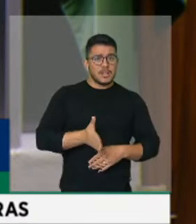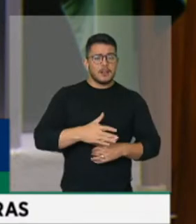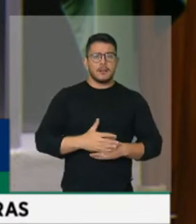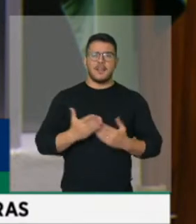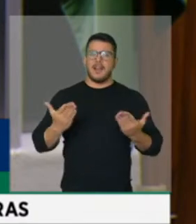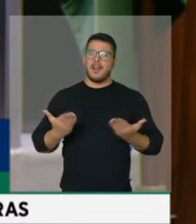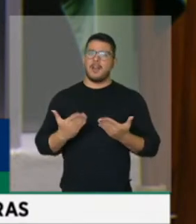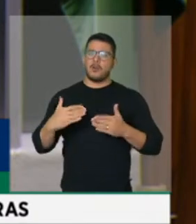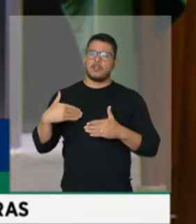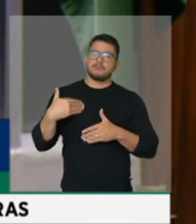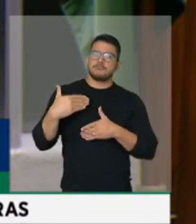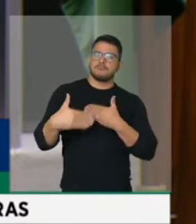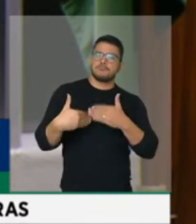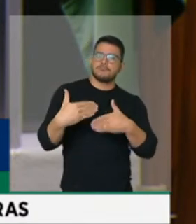ANO ANTERIOR. ORA, ENTÃO, ISSO SIGNIFICA QUE, NO GOVERNO